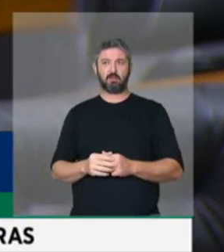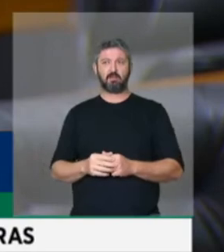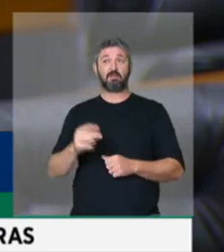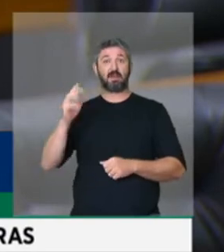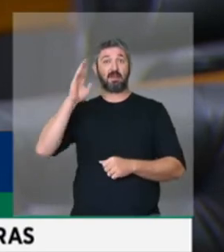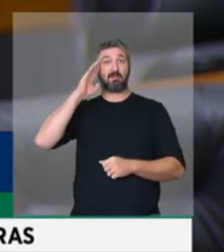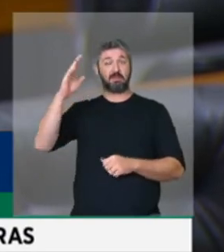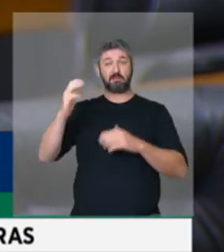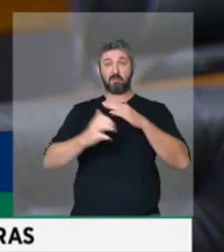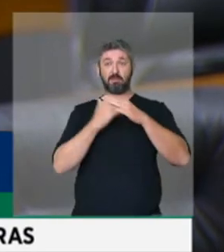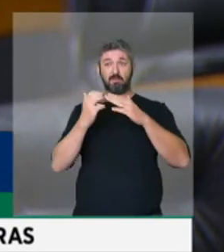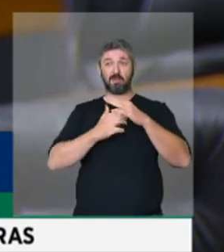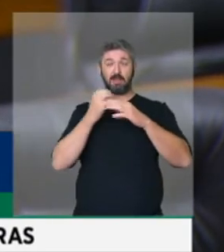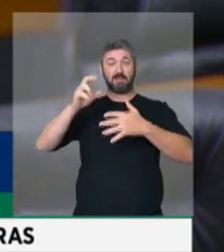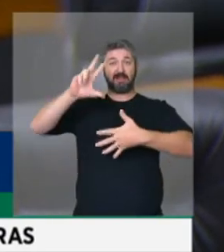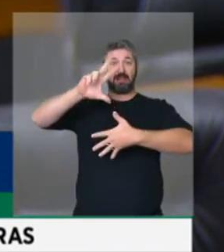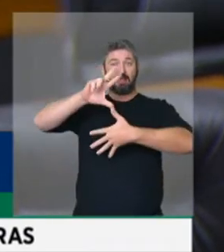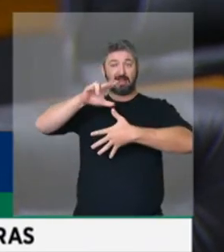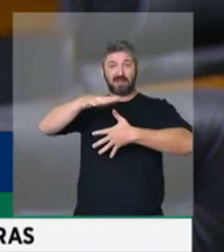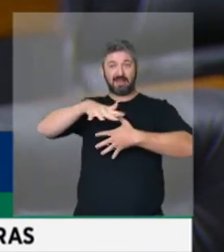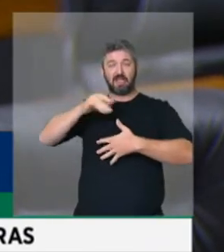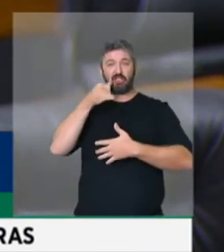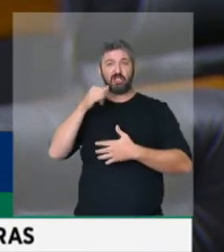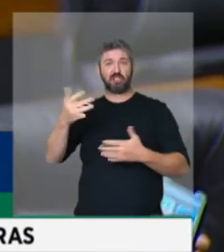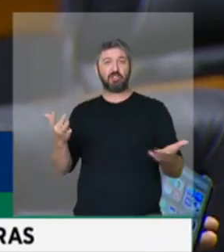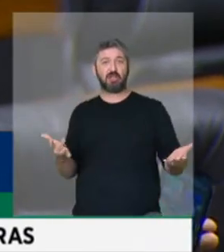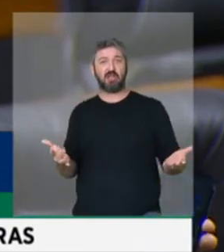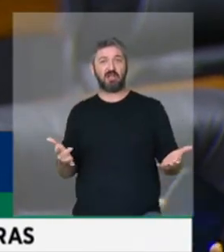AJUDAR A CONSTRUIR ESSE PATRIMÔNIO QUE HOJE É A